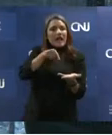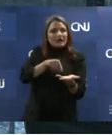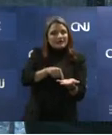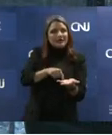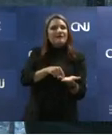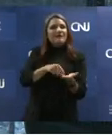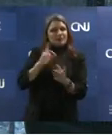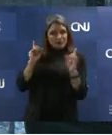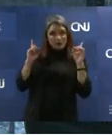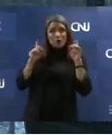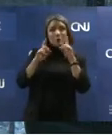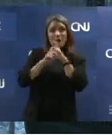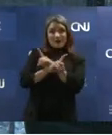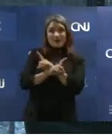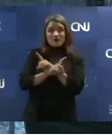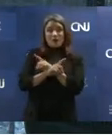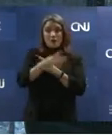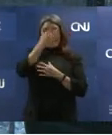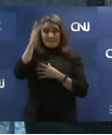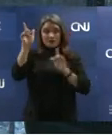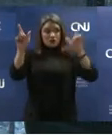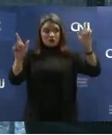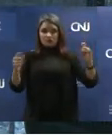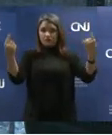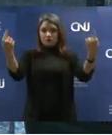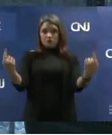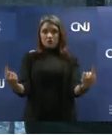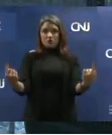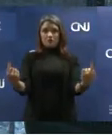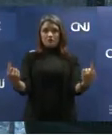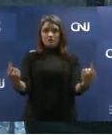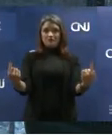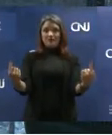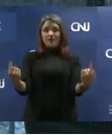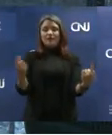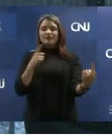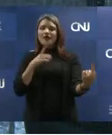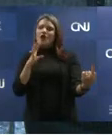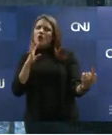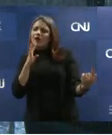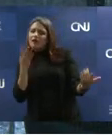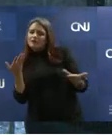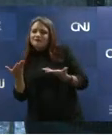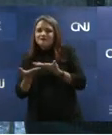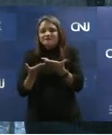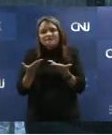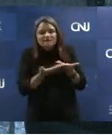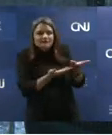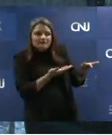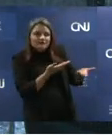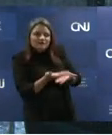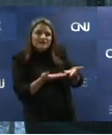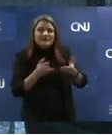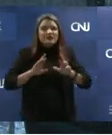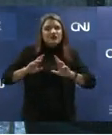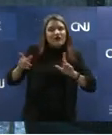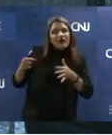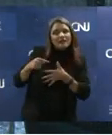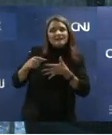São duas pessoas, muitas vezes conhecendo e aprendendo a lidar com as diferenças. E é preciso, sim, paciência,